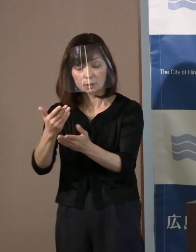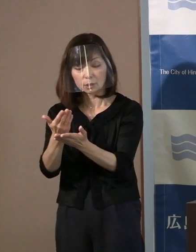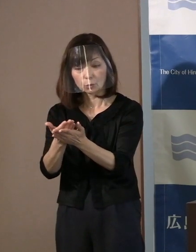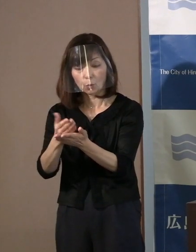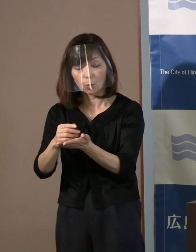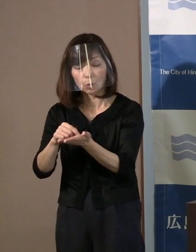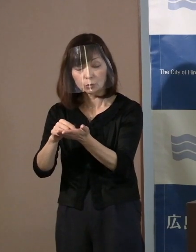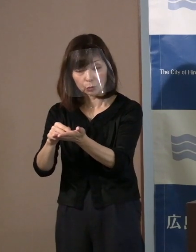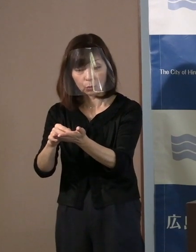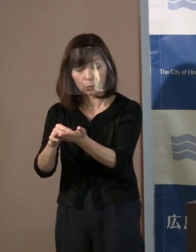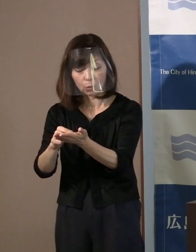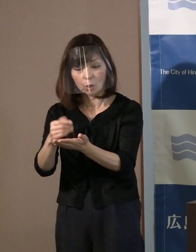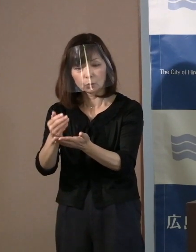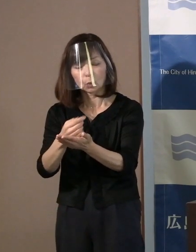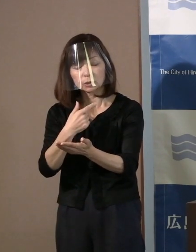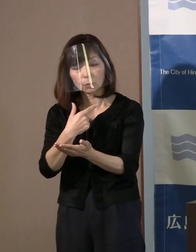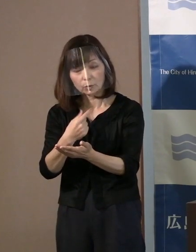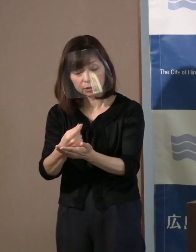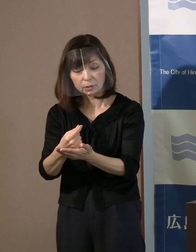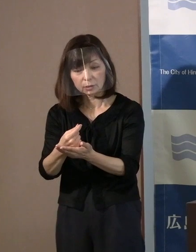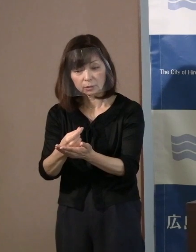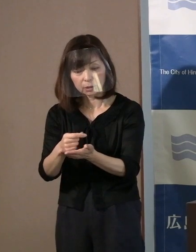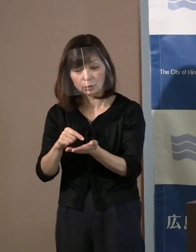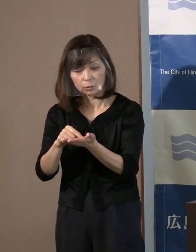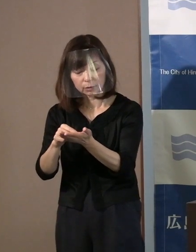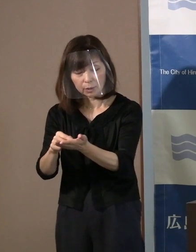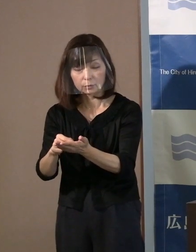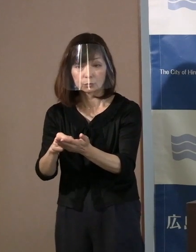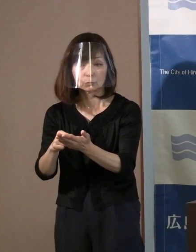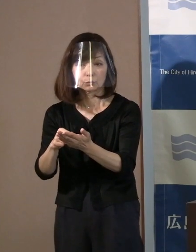市長はこの評価について把握されていますか｡